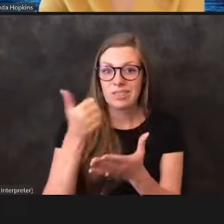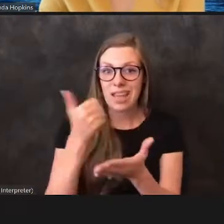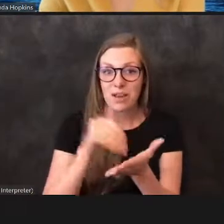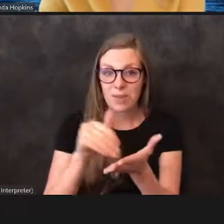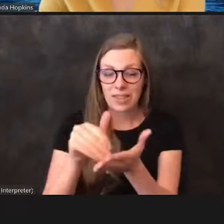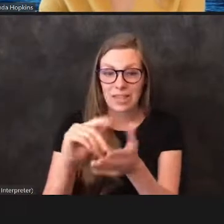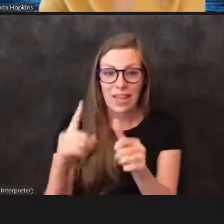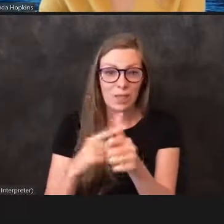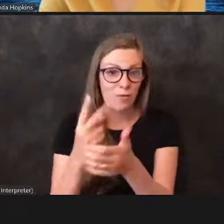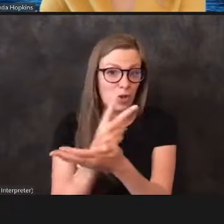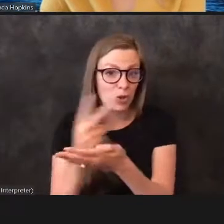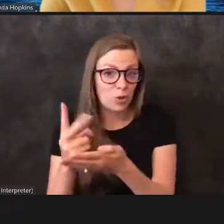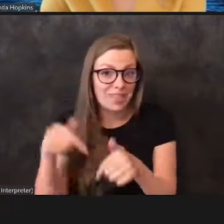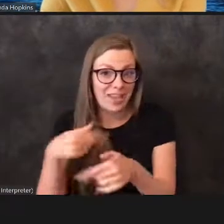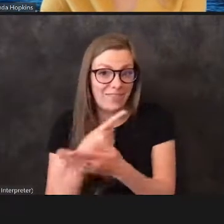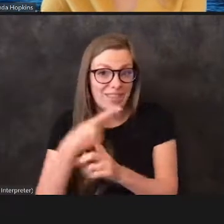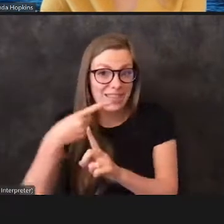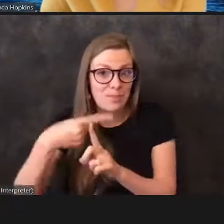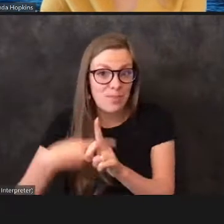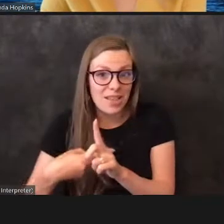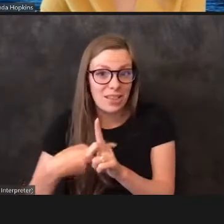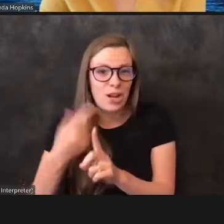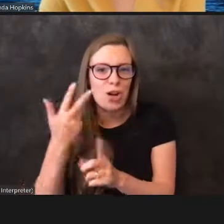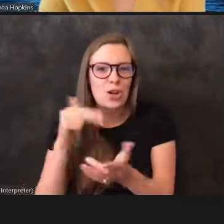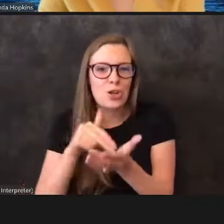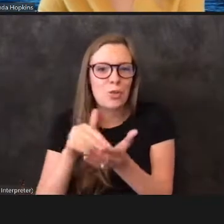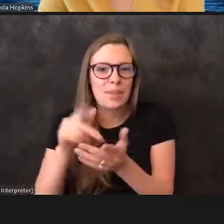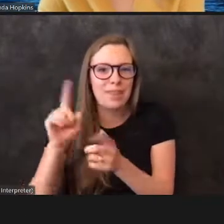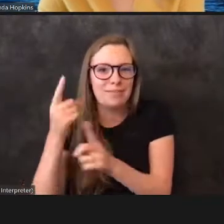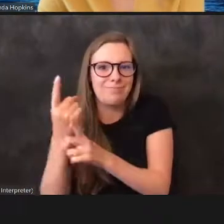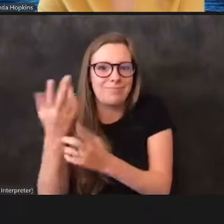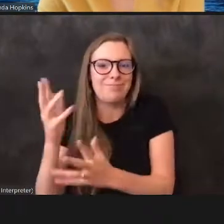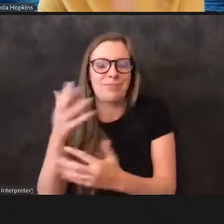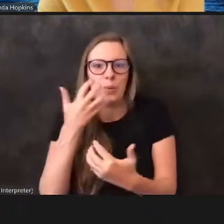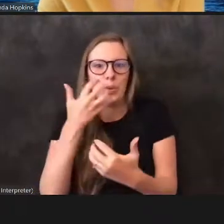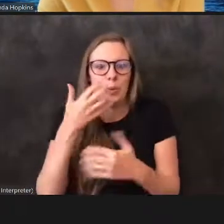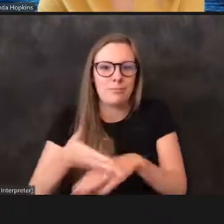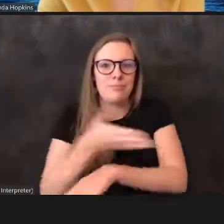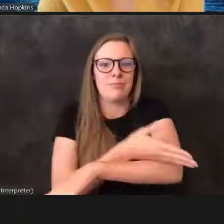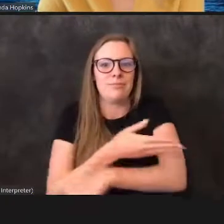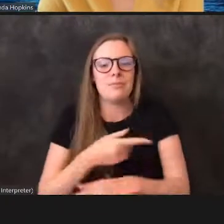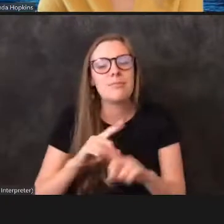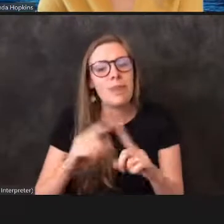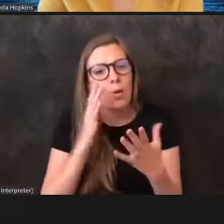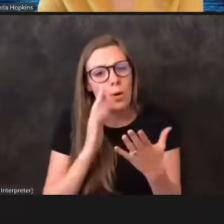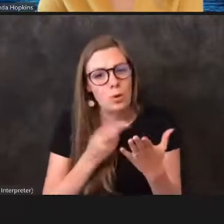llegar a los diez millones y las dos primeras semanas, tres millones de las tres primeras tres semanas de este mes.